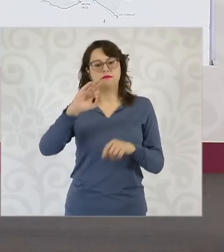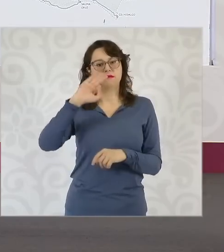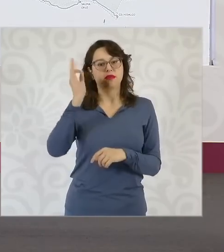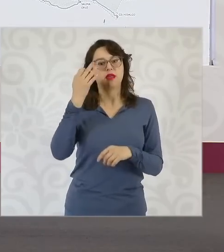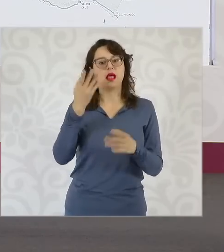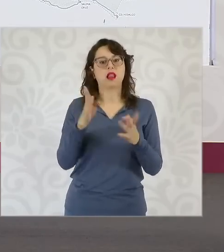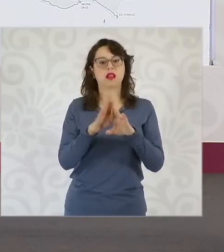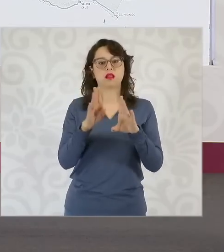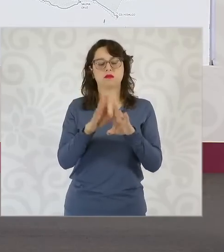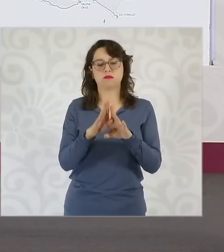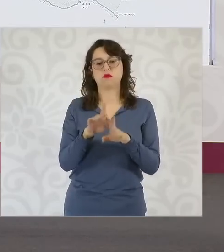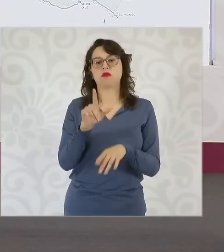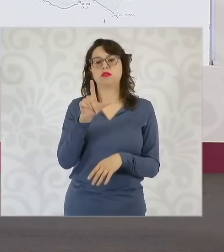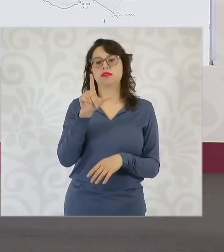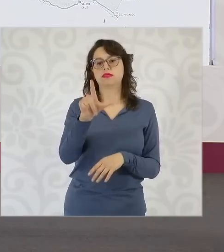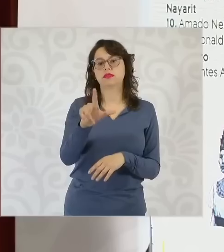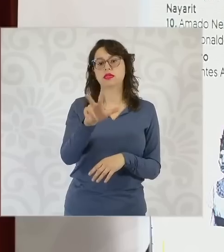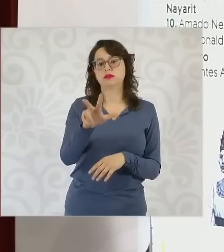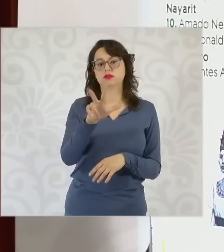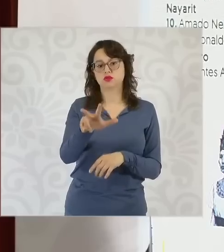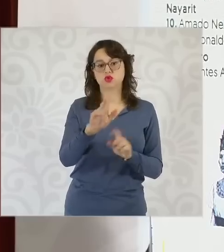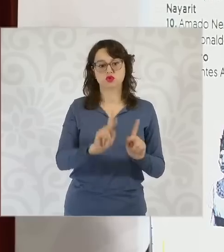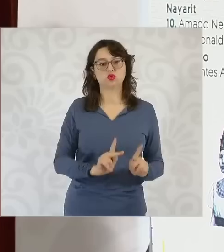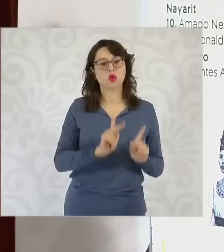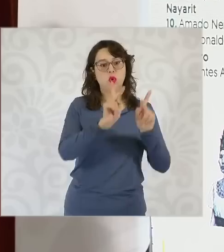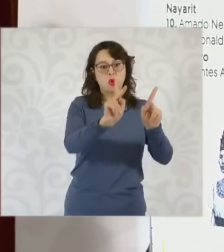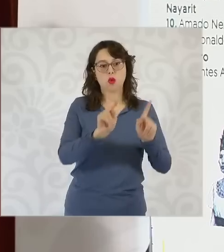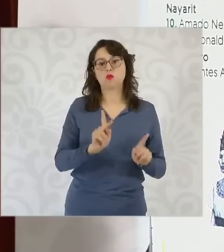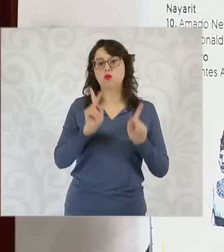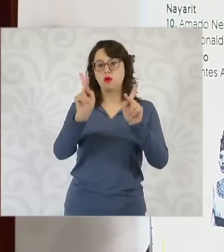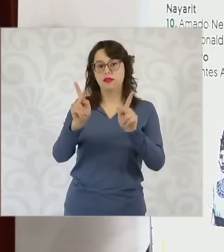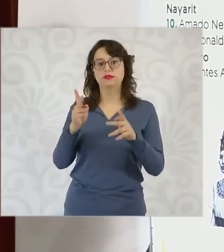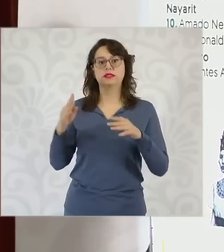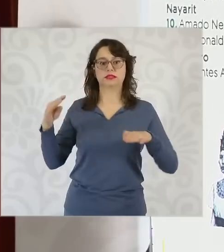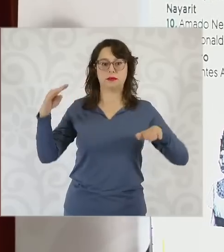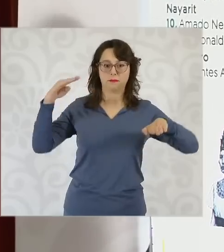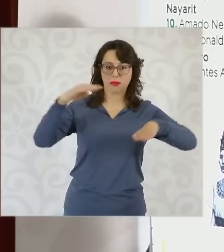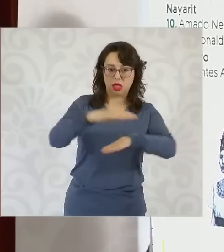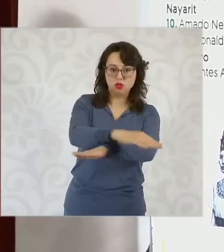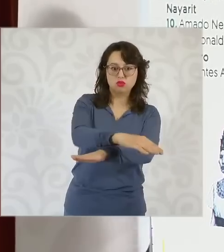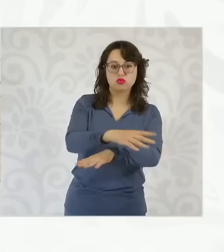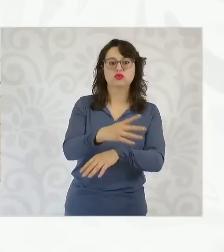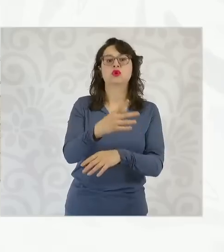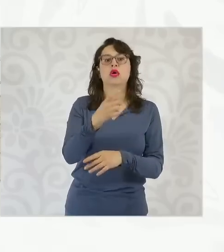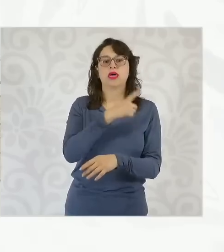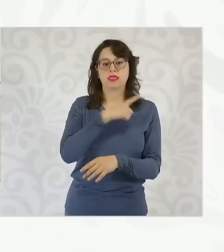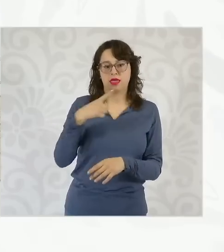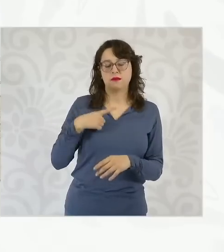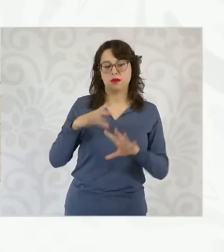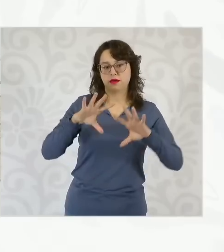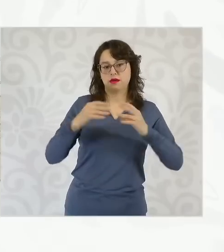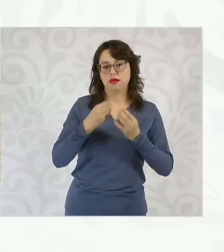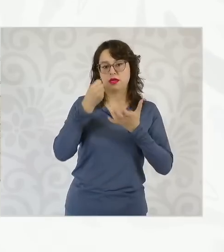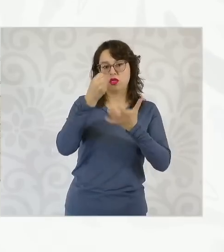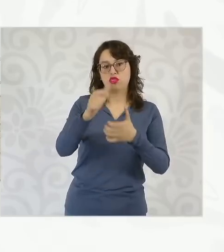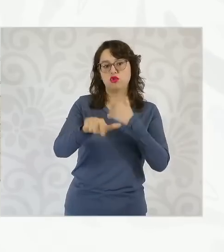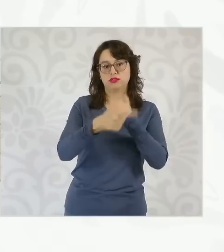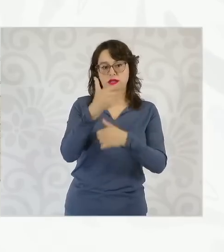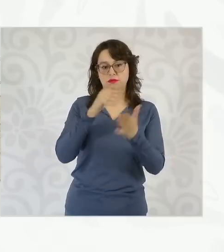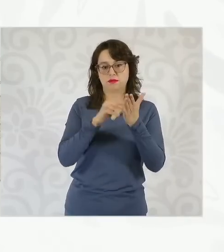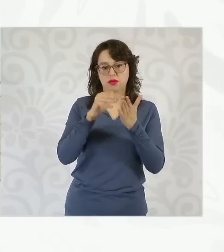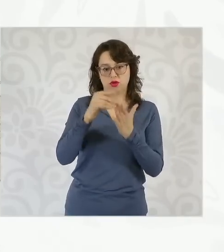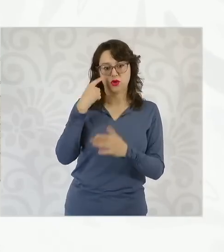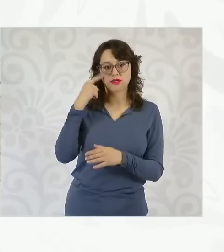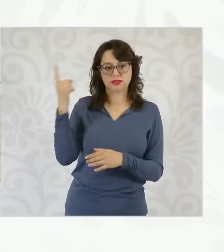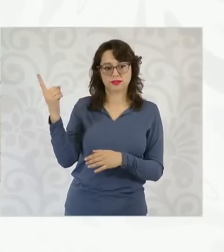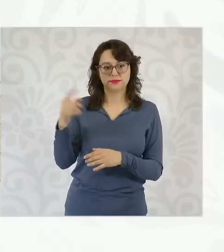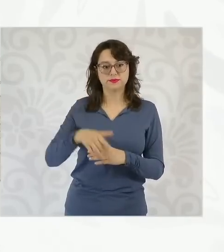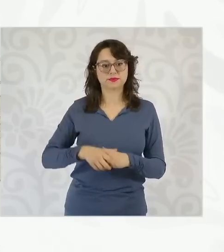de 18 puentes y viaductos en en la red Federal con una inversión de cerca de 12,000 millones eh